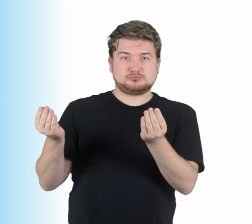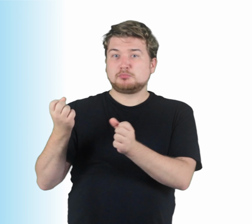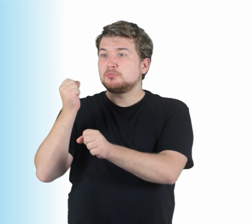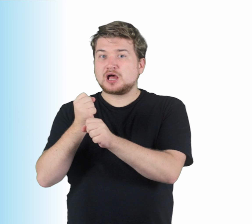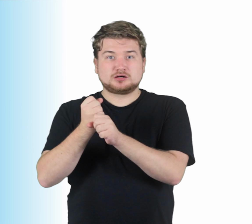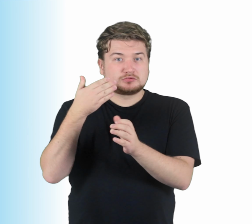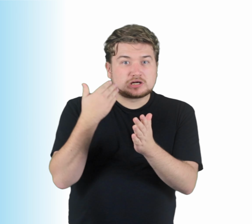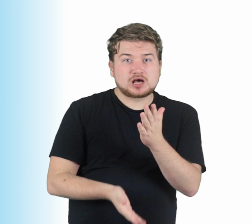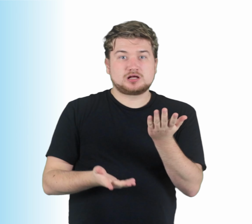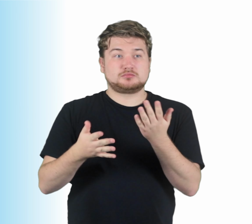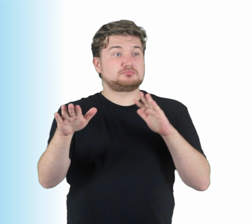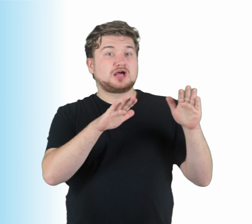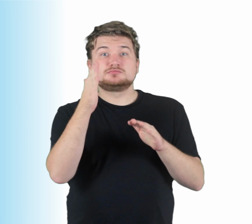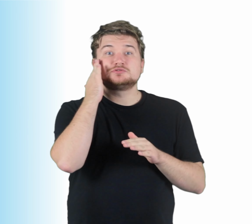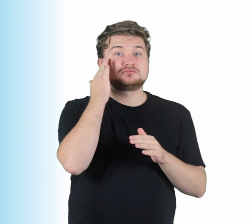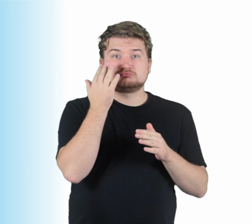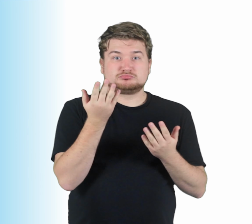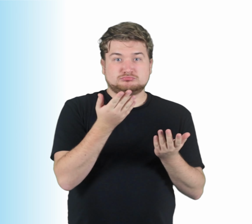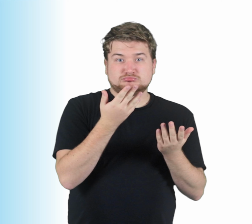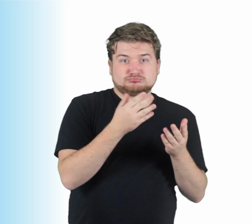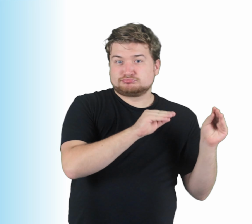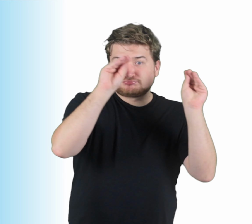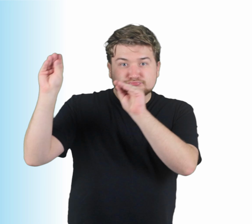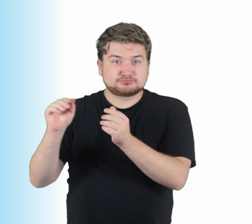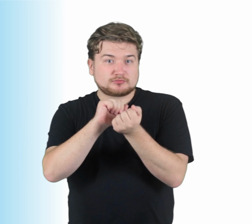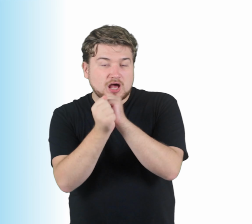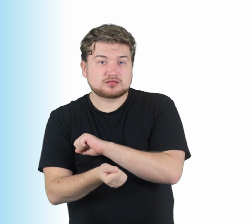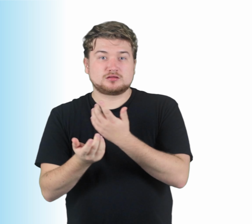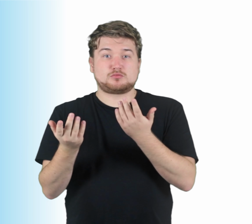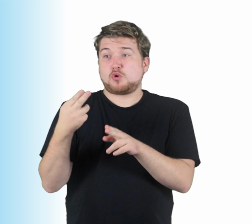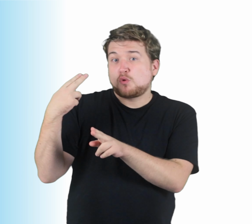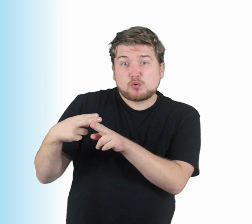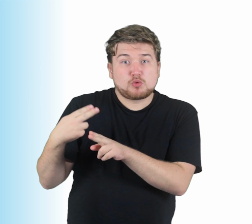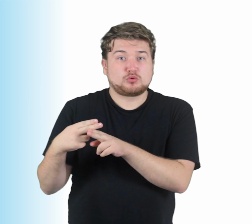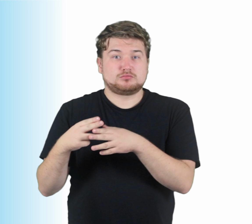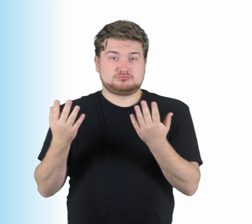utrata pracy, zmiana miejsca zamieszkania czy choroba.